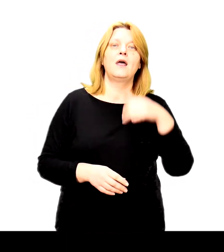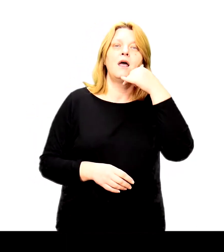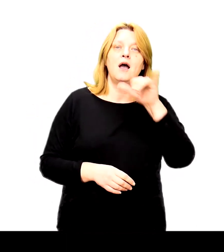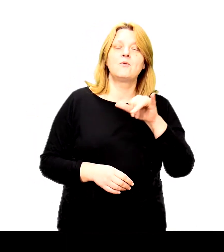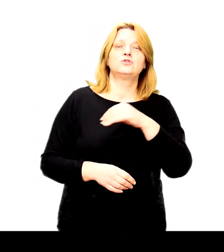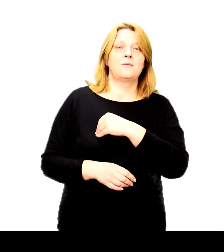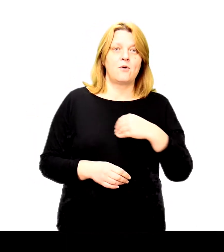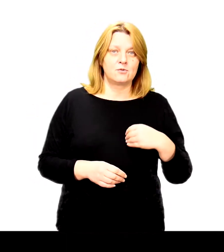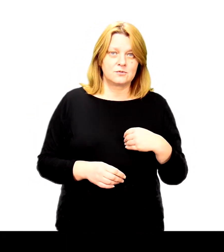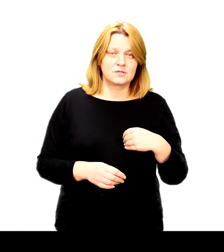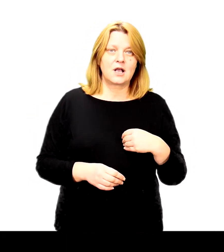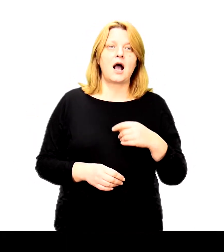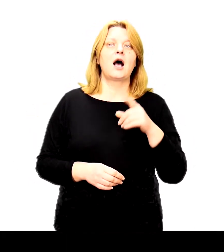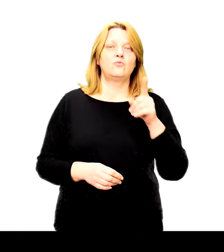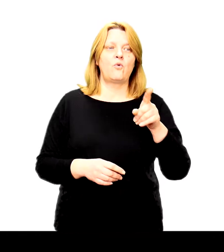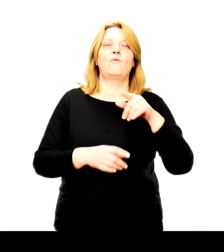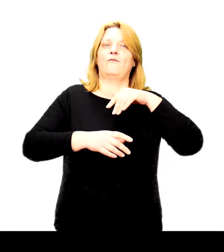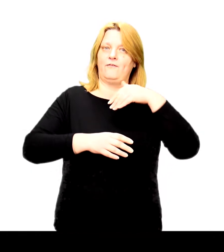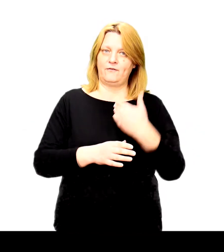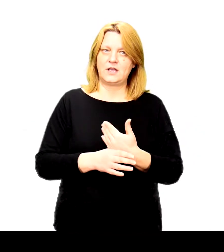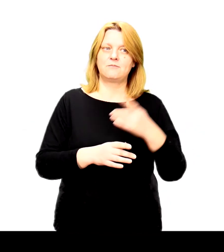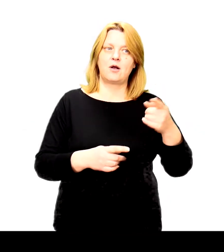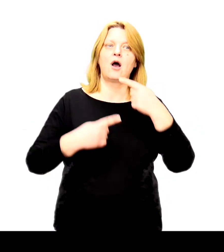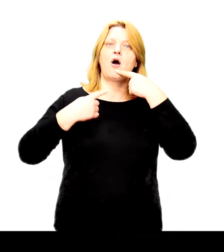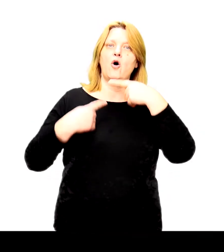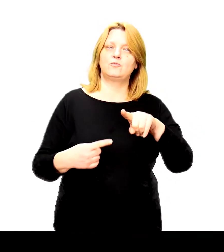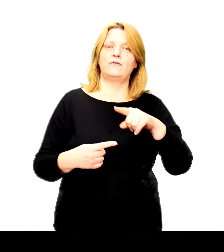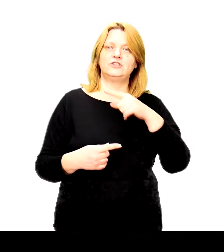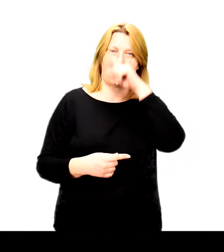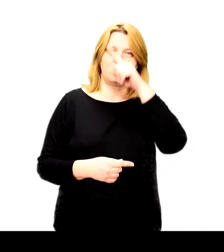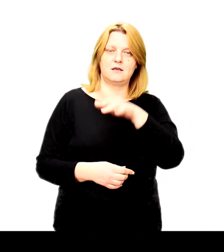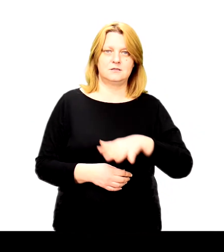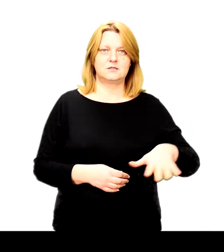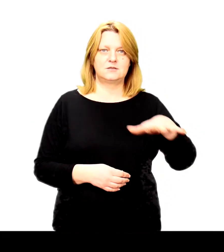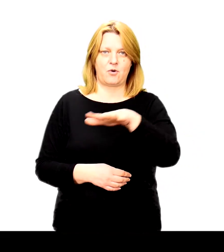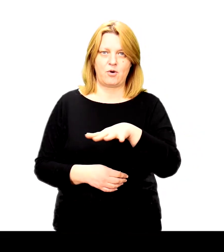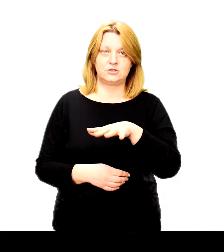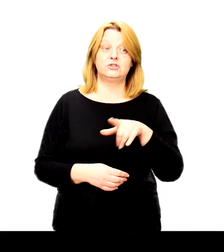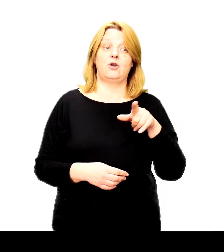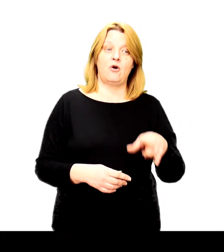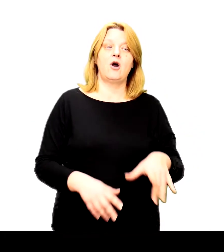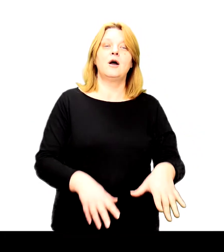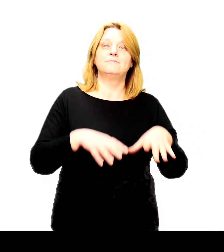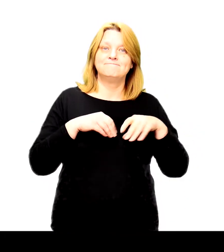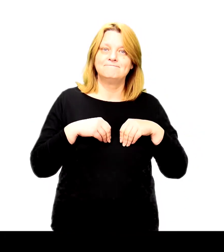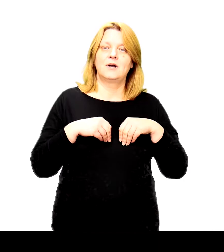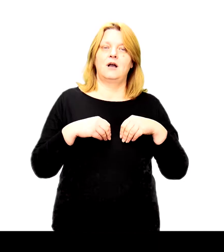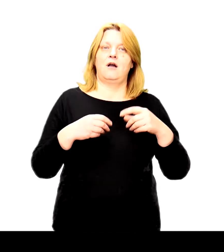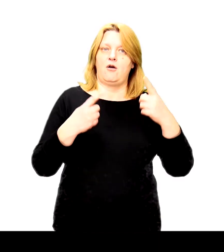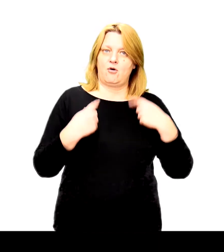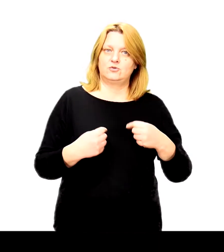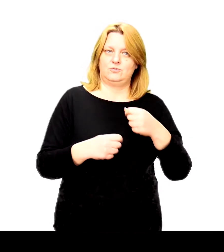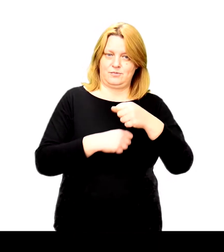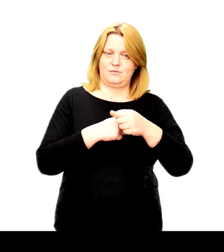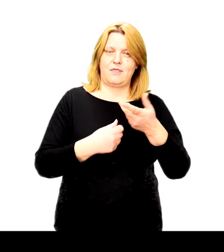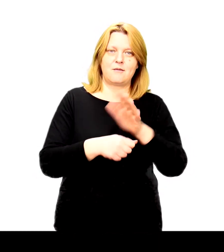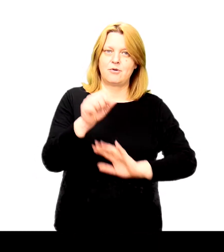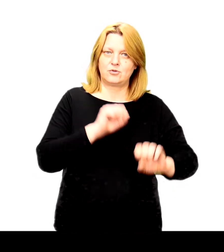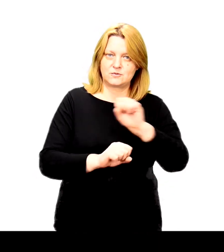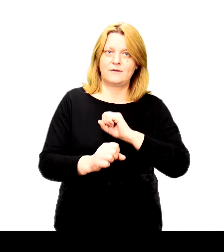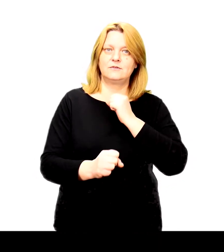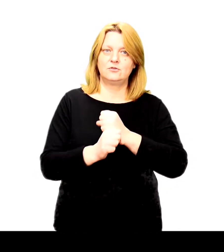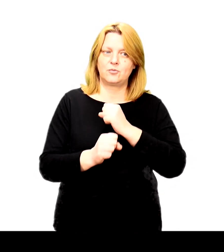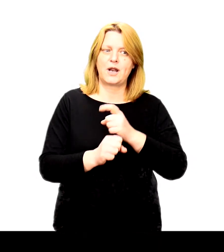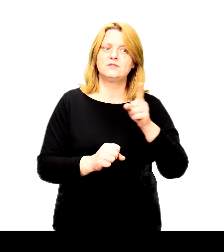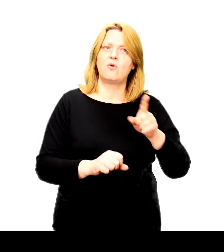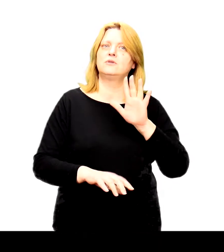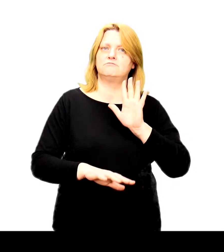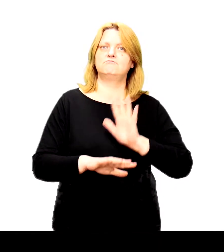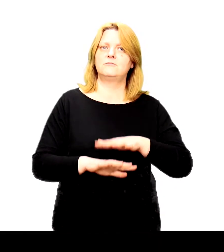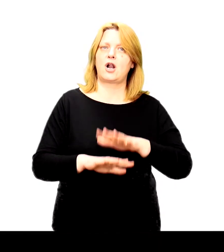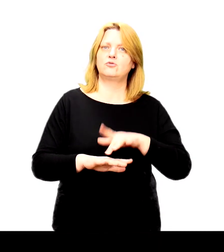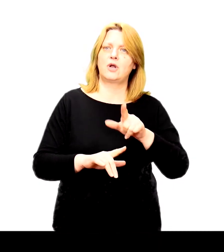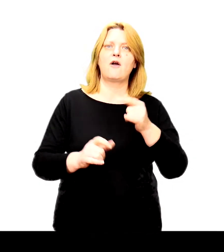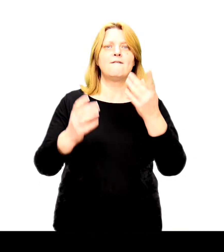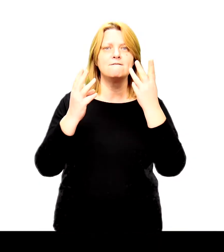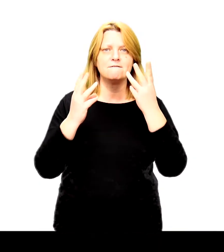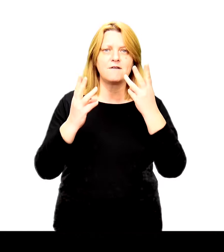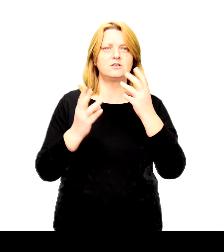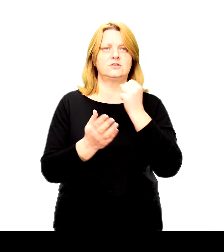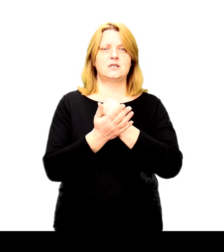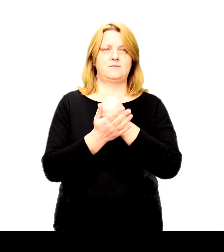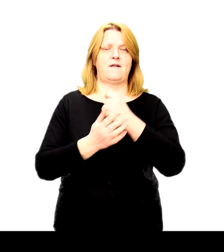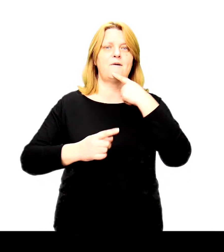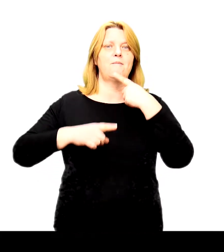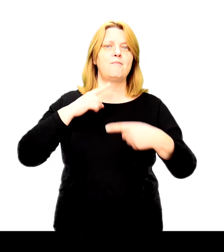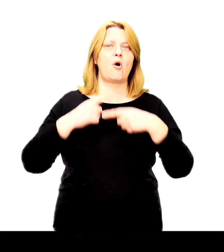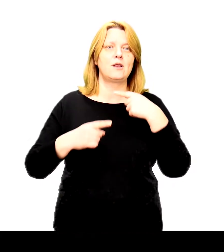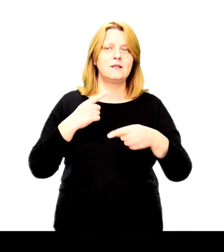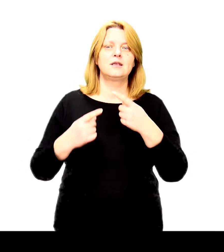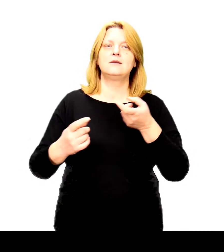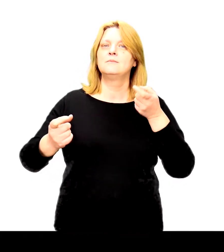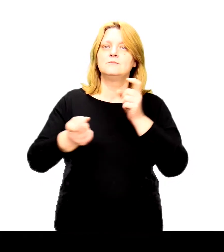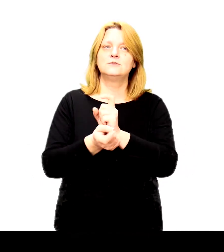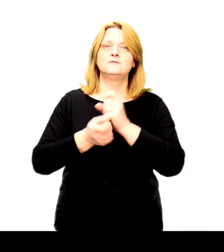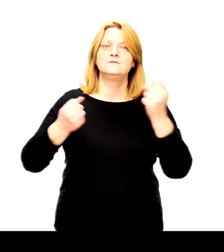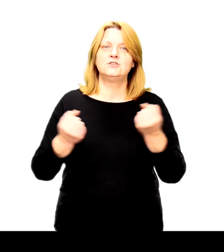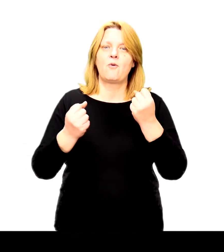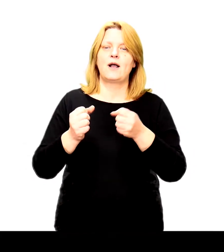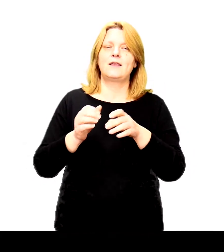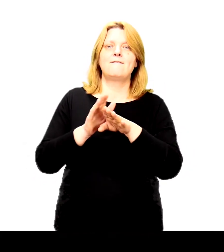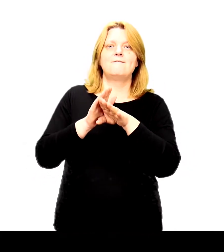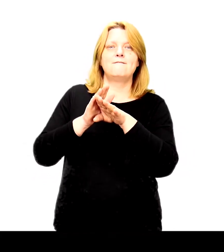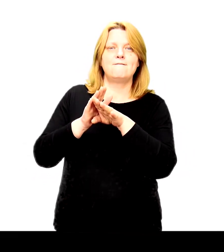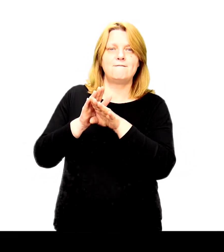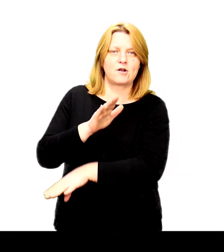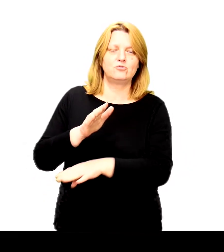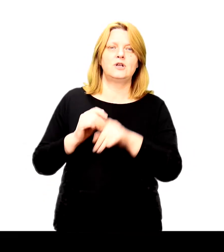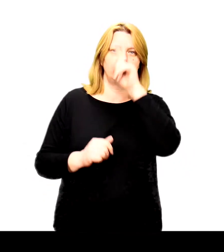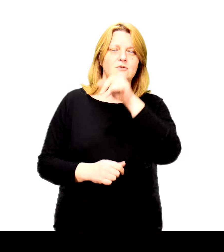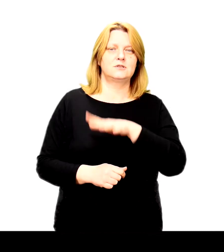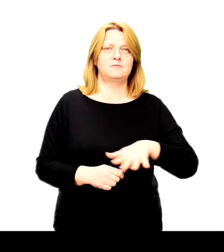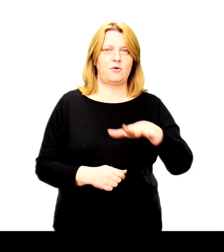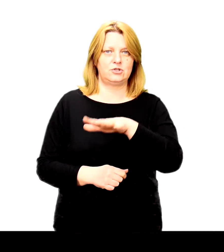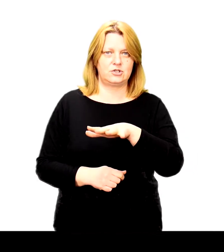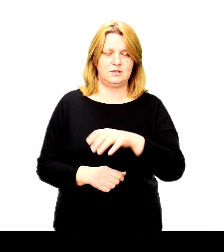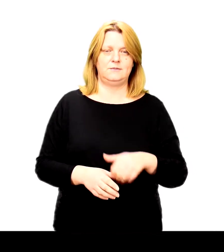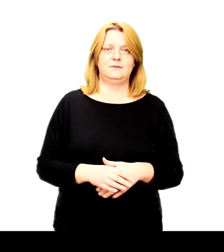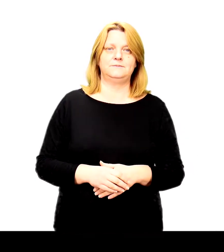Poczta Polska jest firmą odpowiedzialną społecznie, zatrudnienie osób z niepełnosprawnością traktujemy jako ważny element polityki przeciwdziałania wykluczeniu społecznemu.